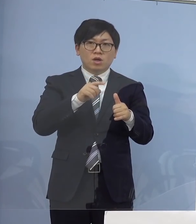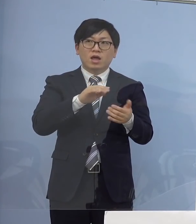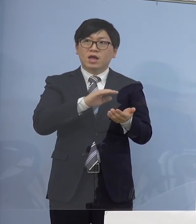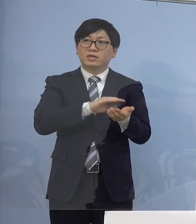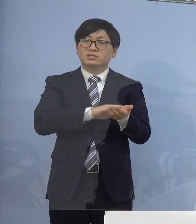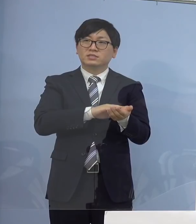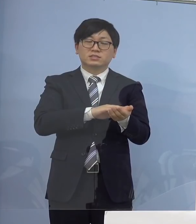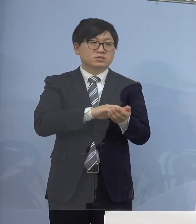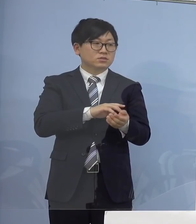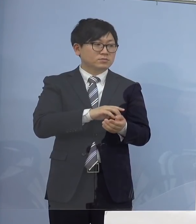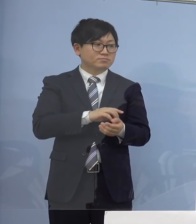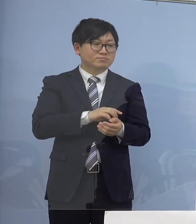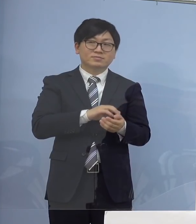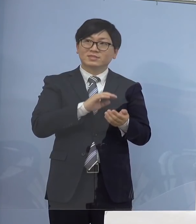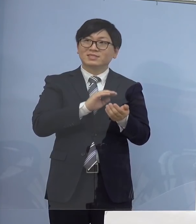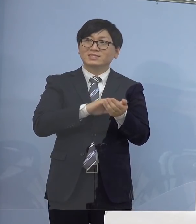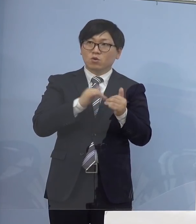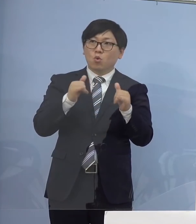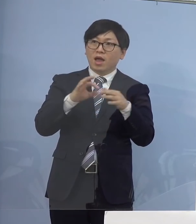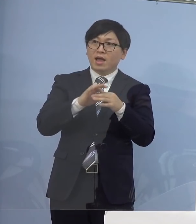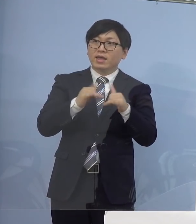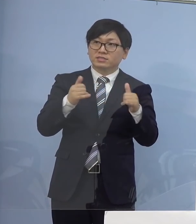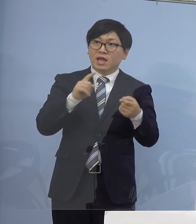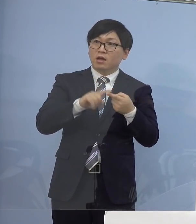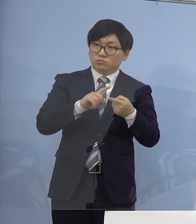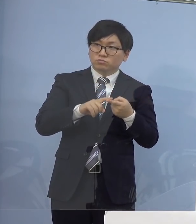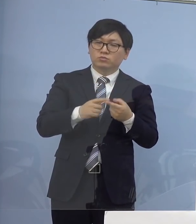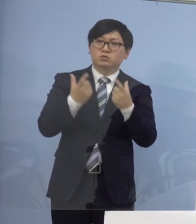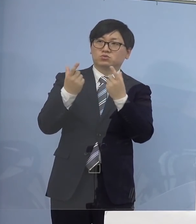（保健福祉部長） はい、ご指摘のとおりでございます 医療従事者でございます